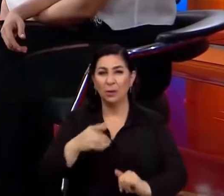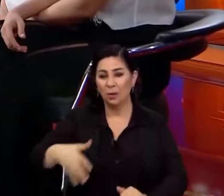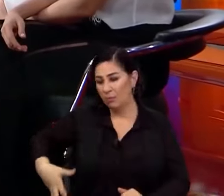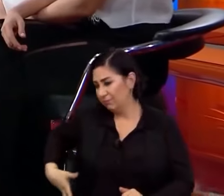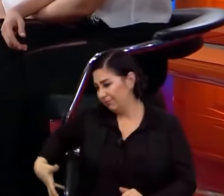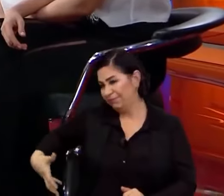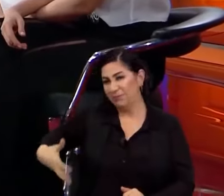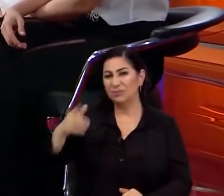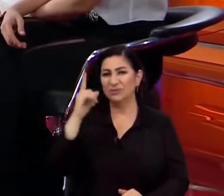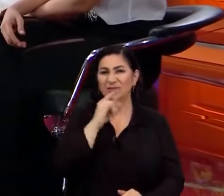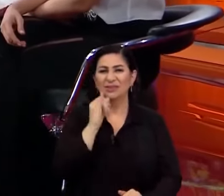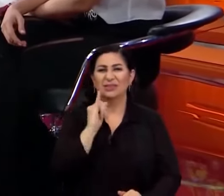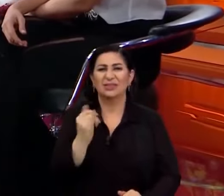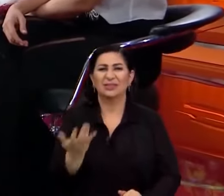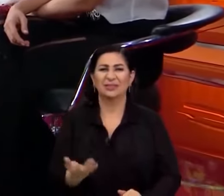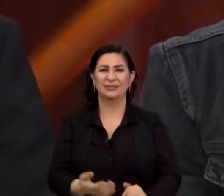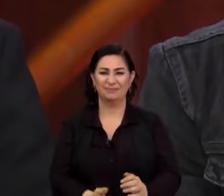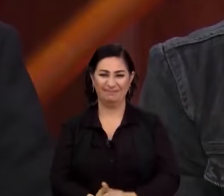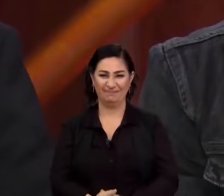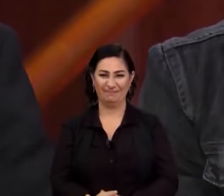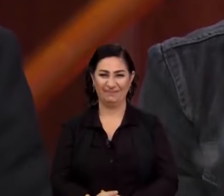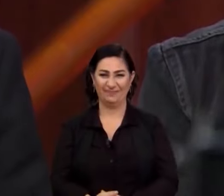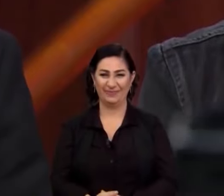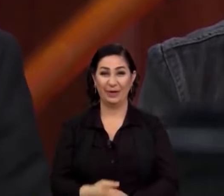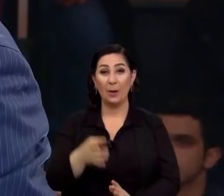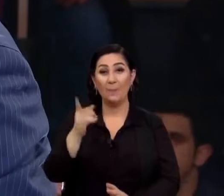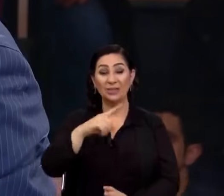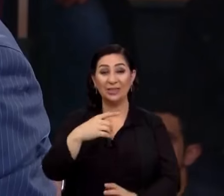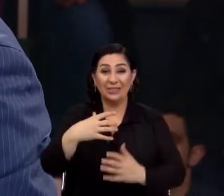olması güzel bir şey değil başka yerinde şişkinlik olması